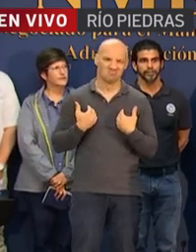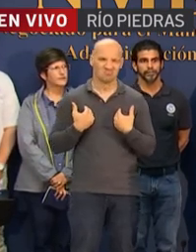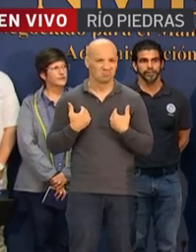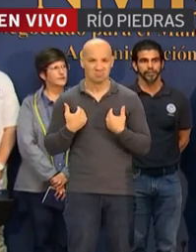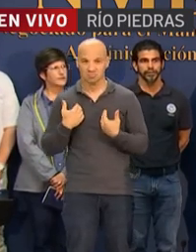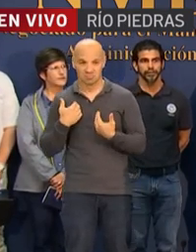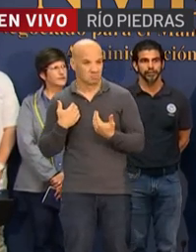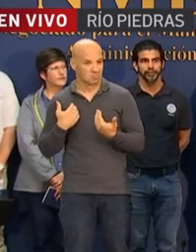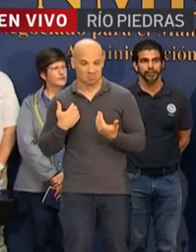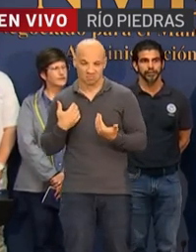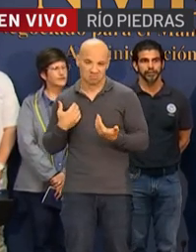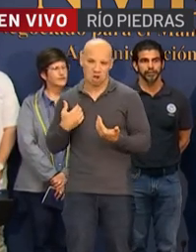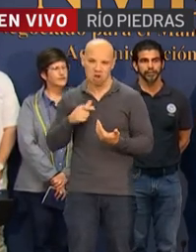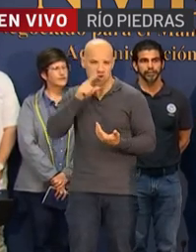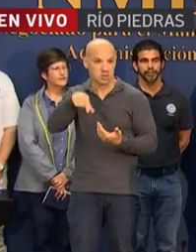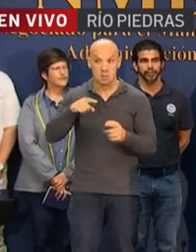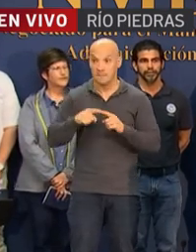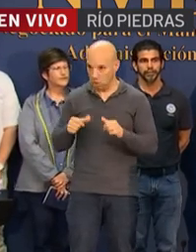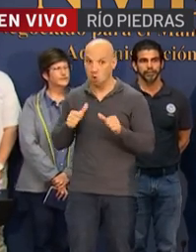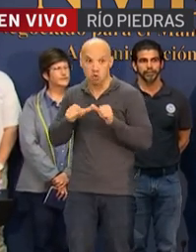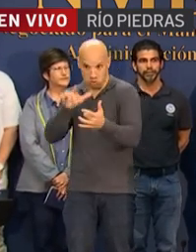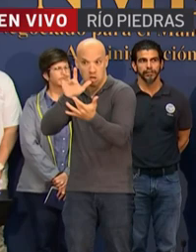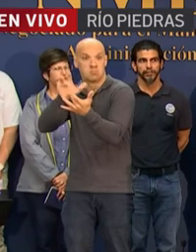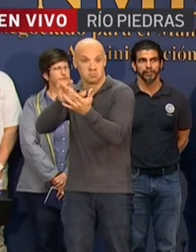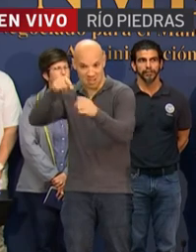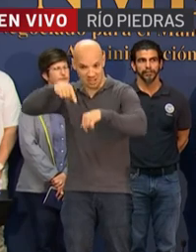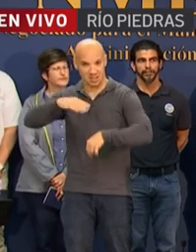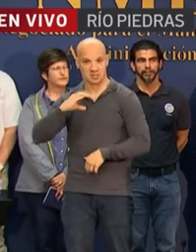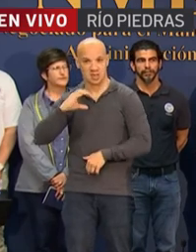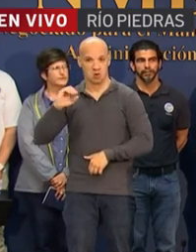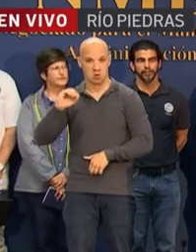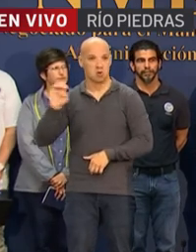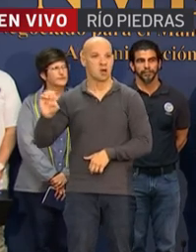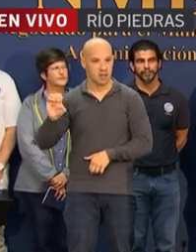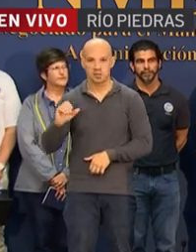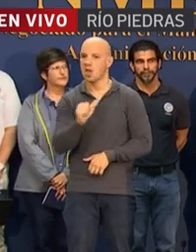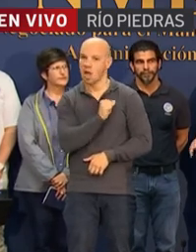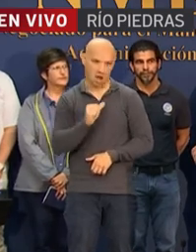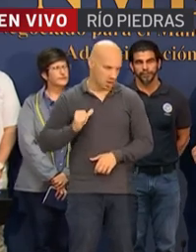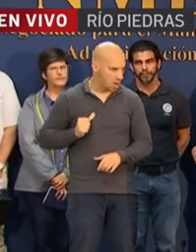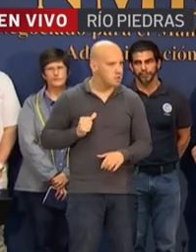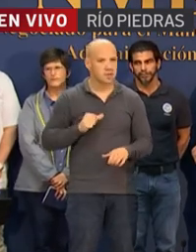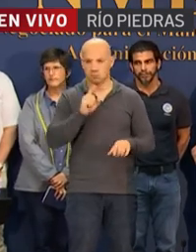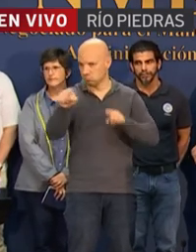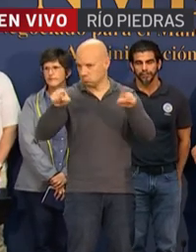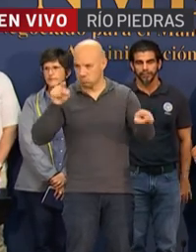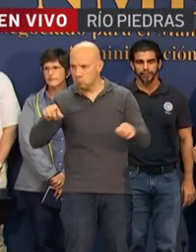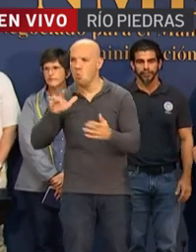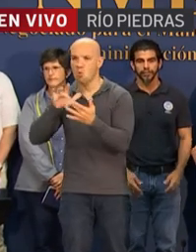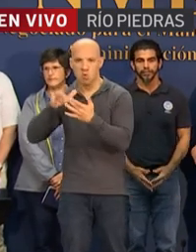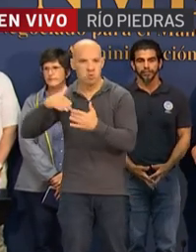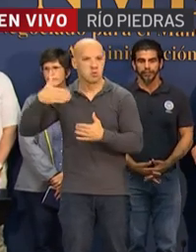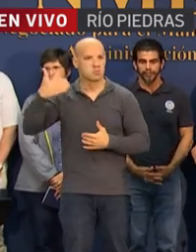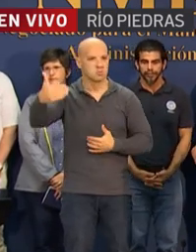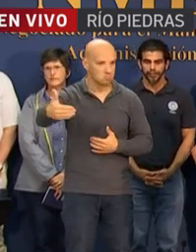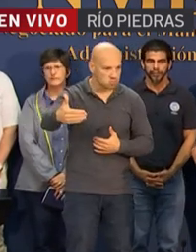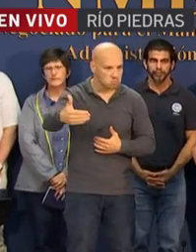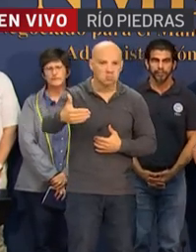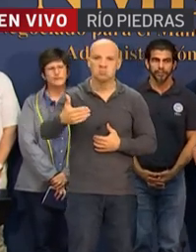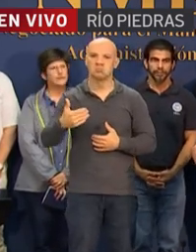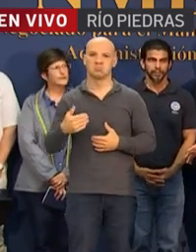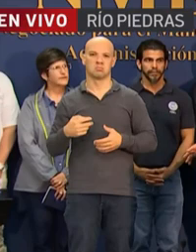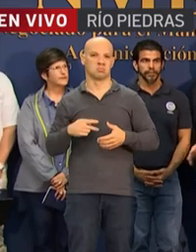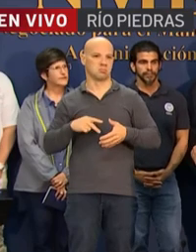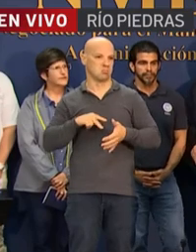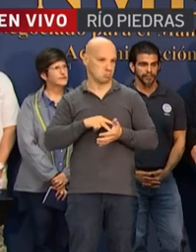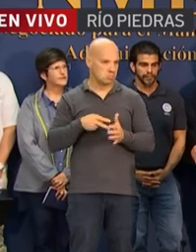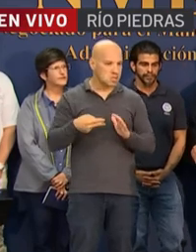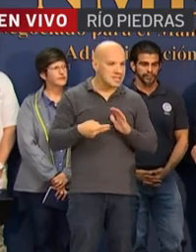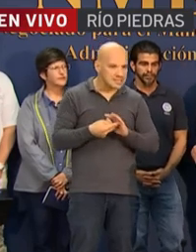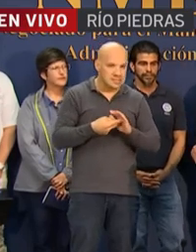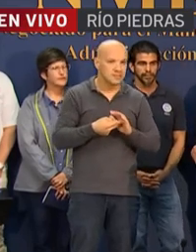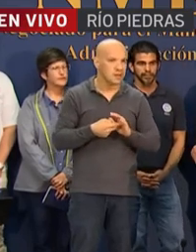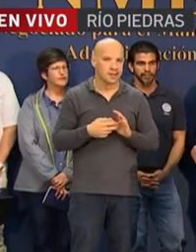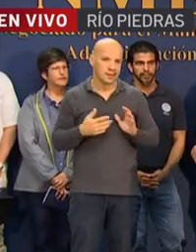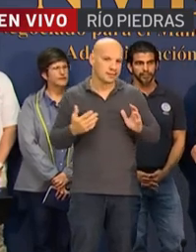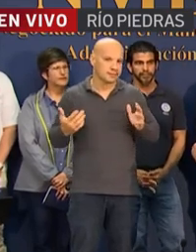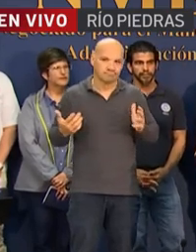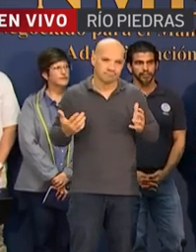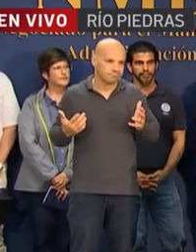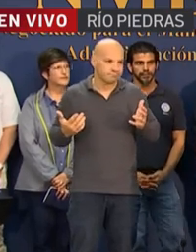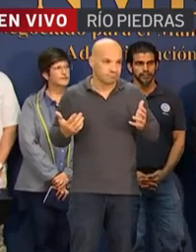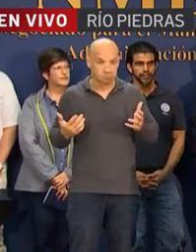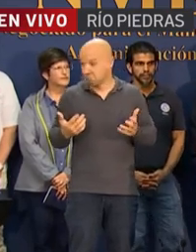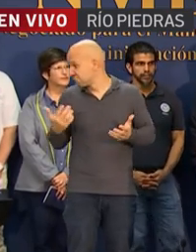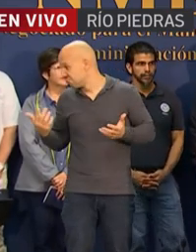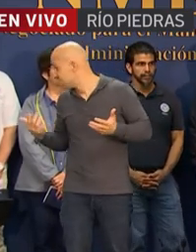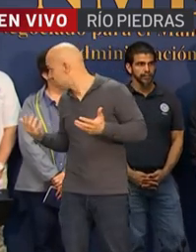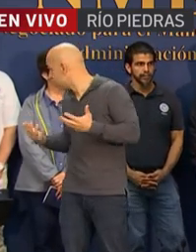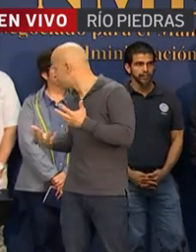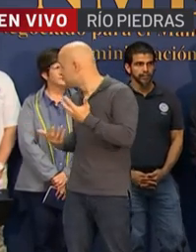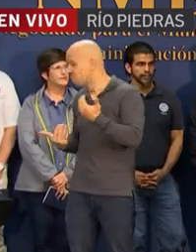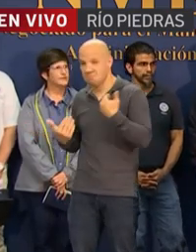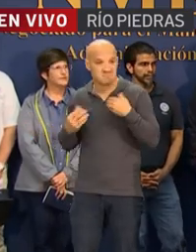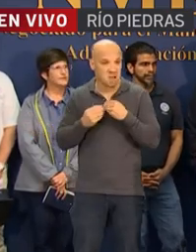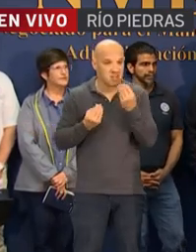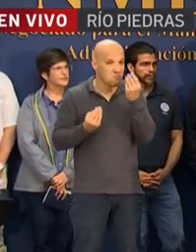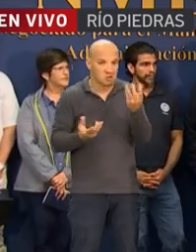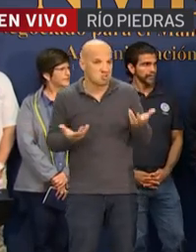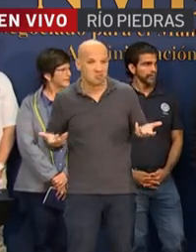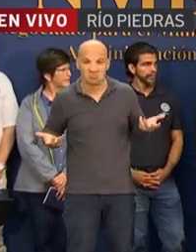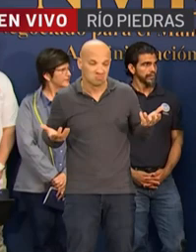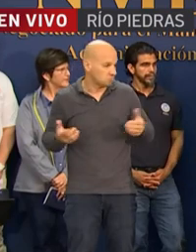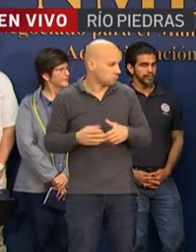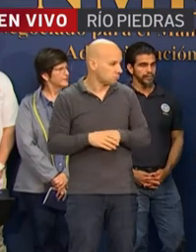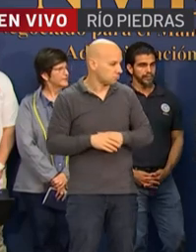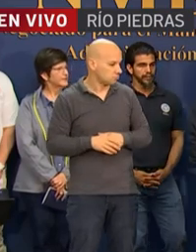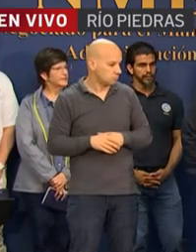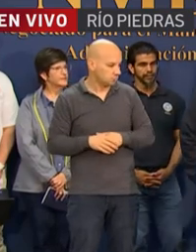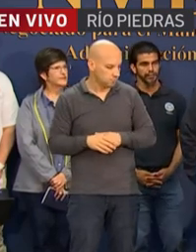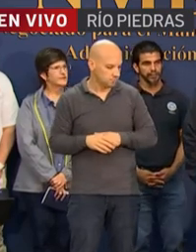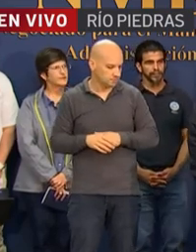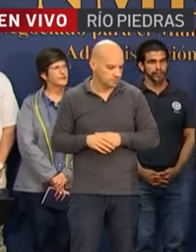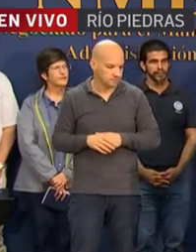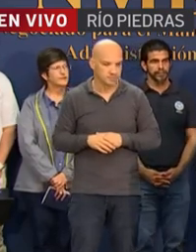CISTERNAS?